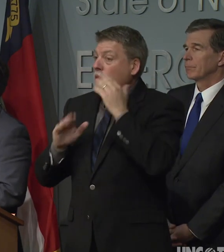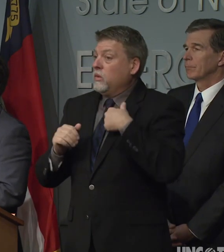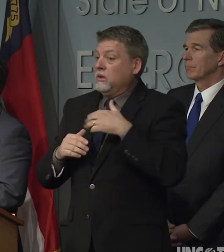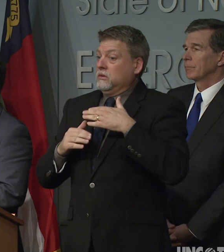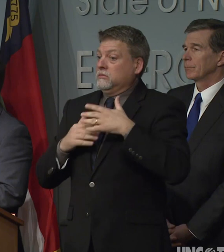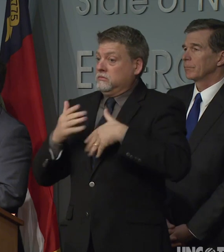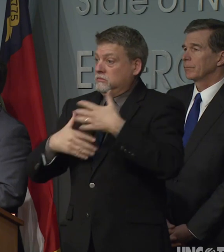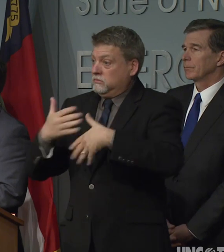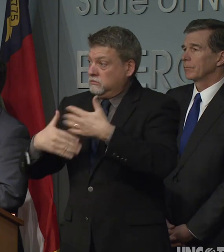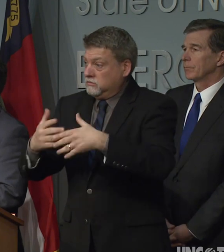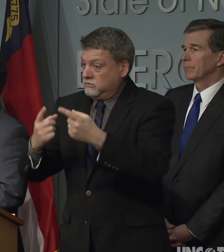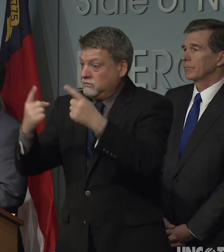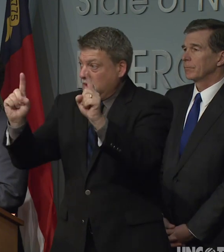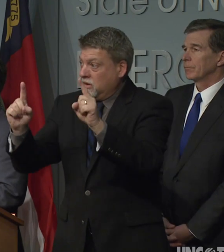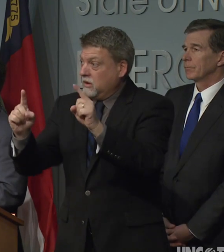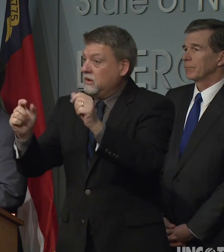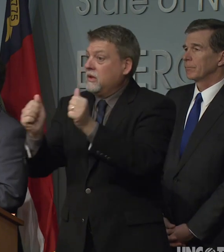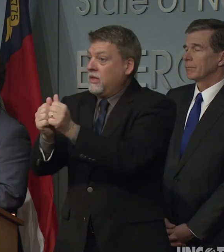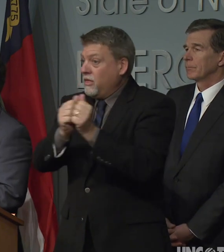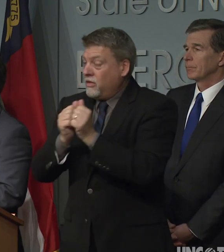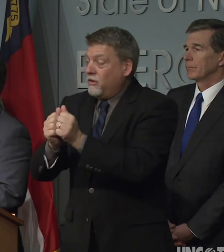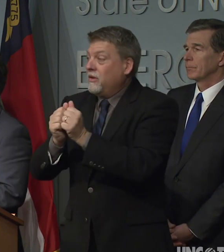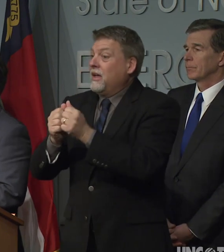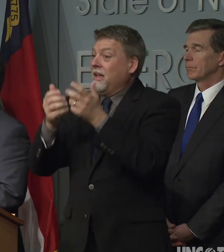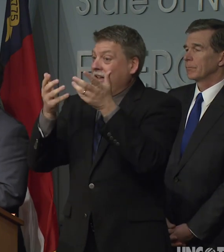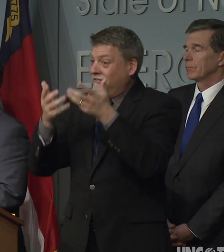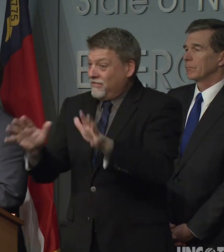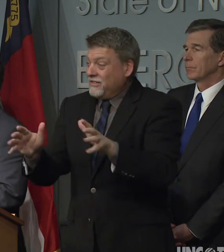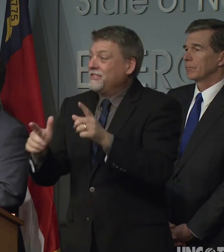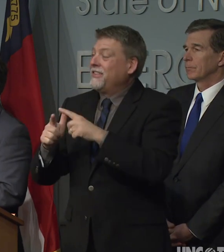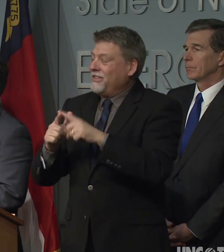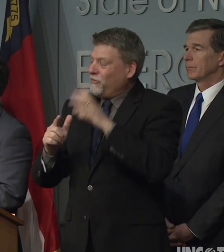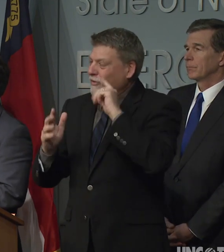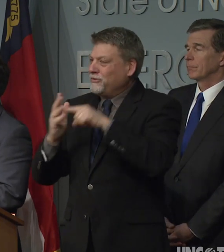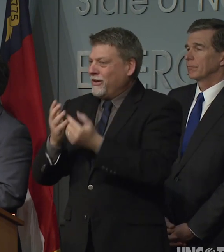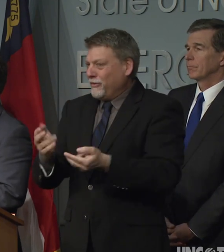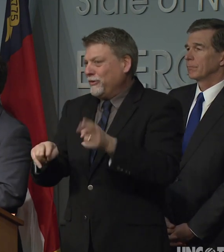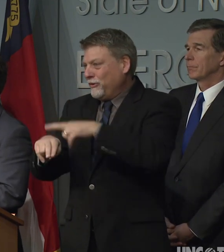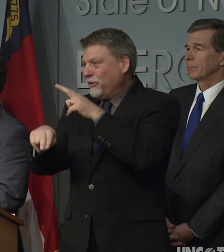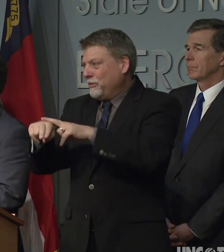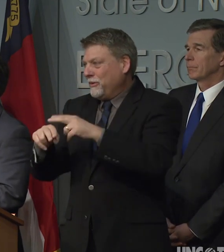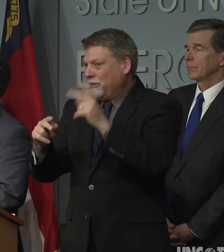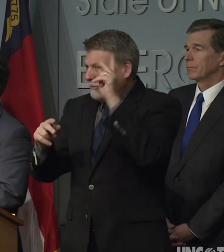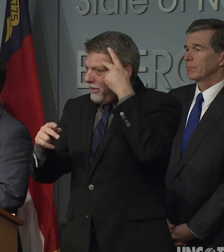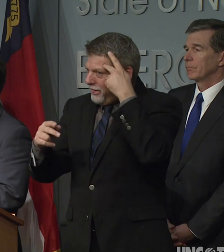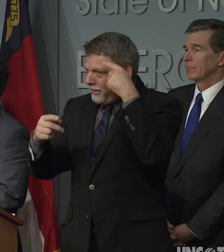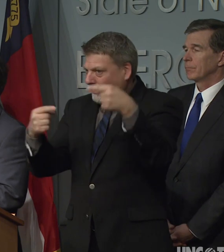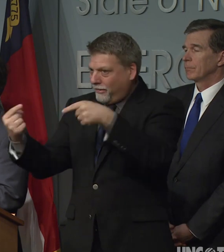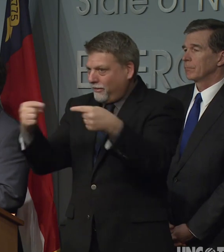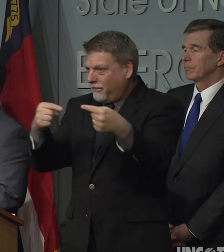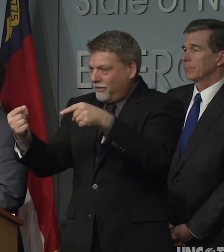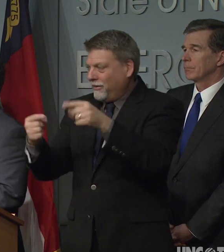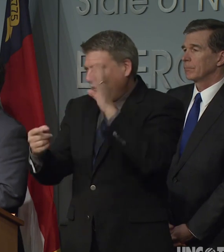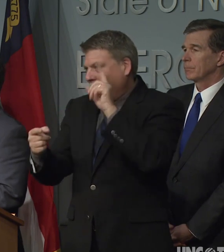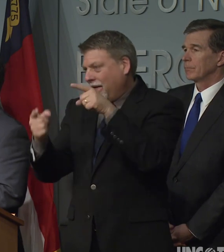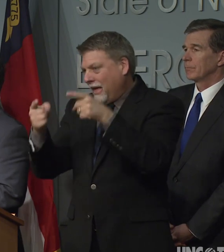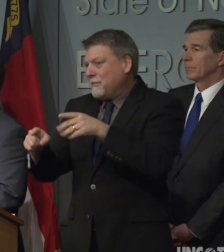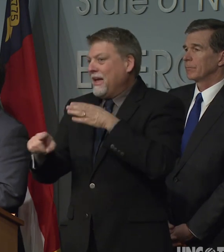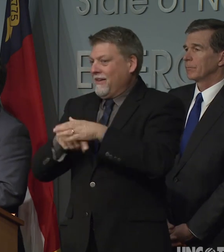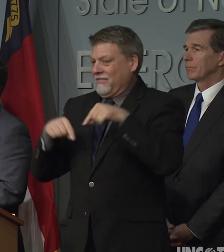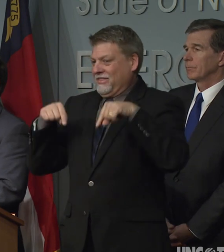esperamos todos vamos a superar esta situación para poder volver en nuestras diferencias políticas y esto y lo otro